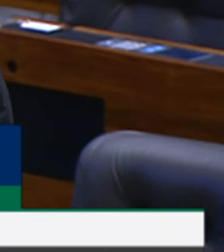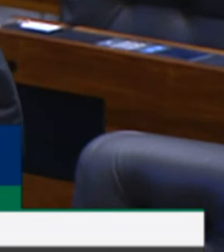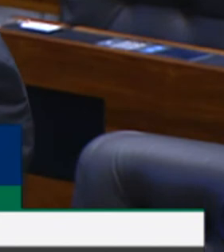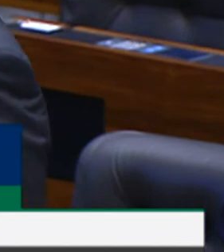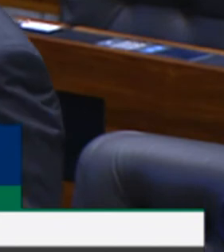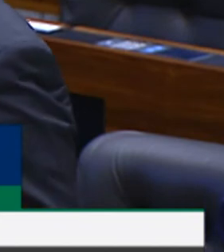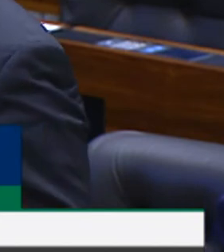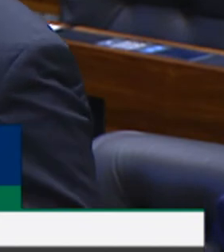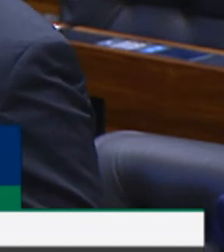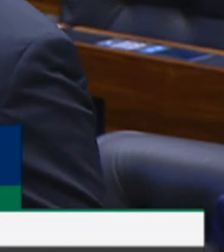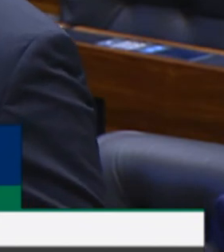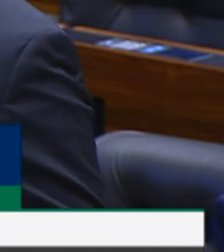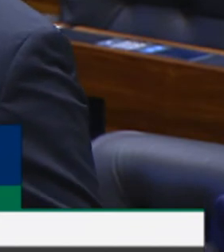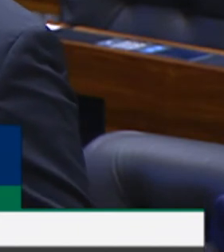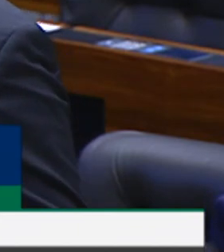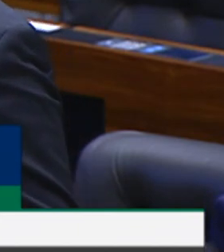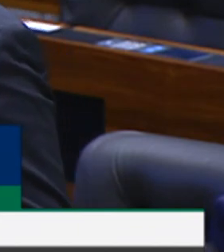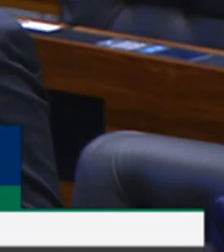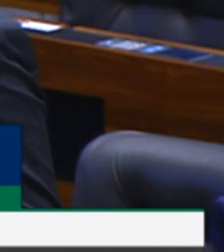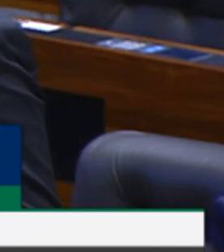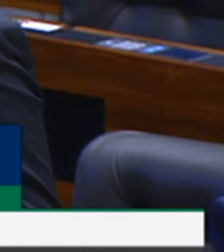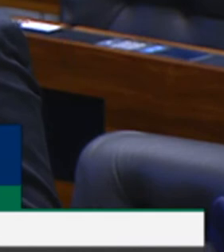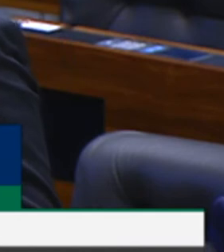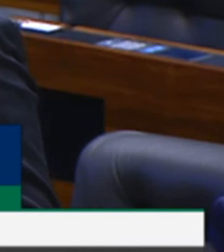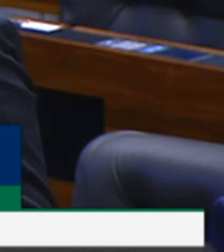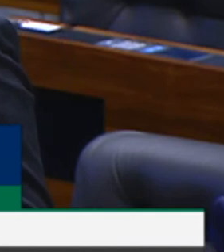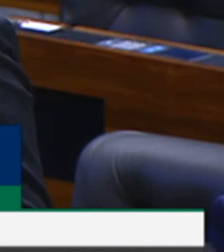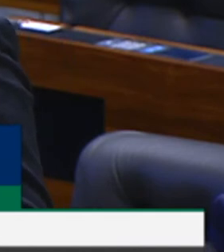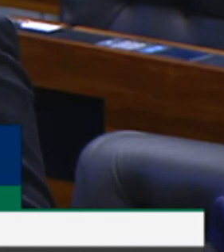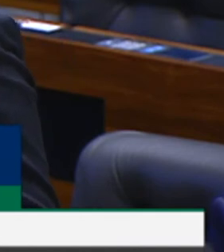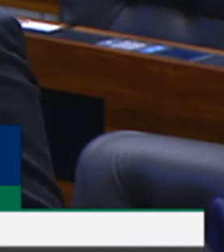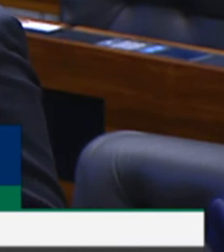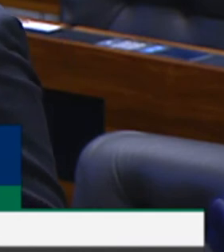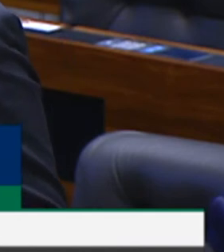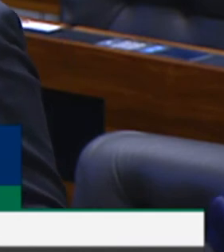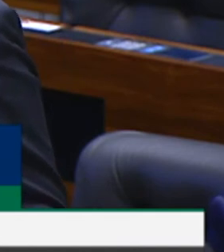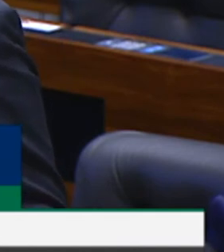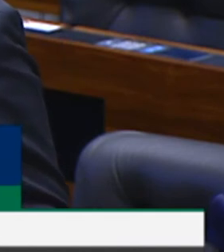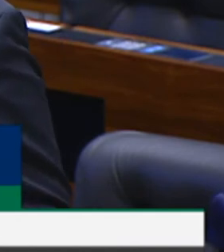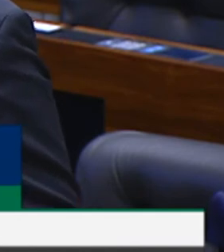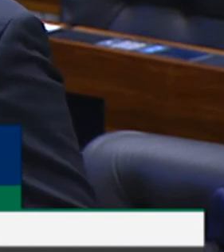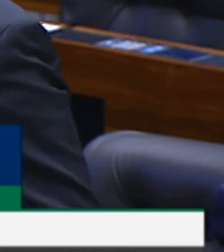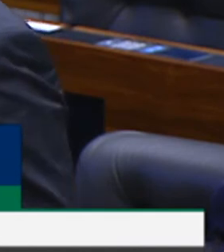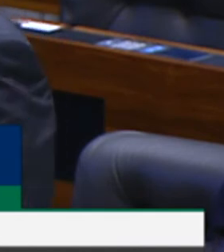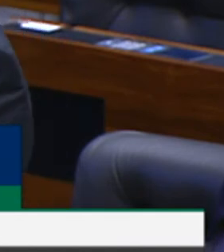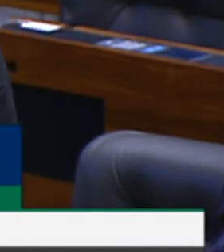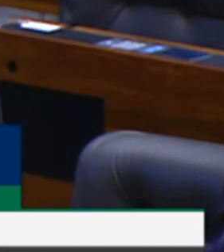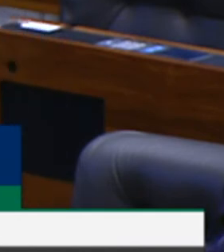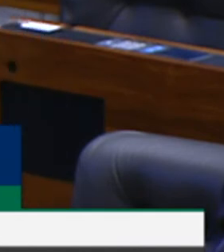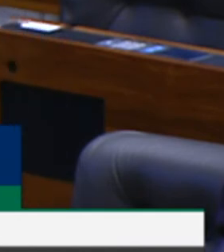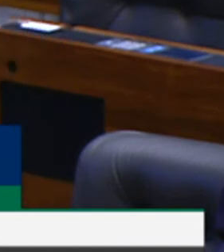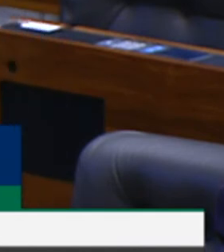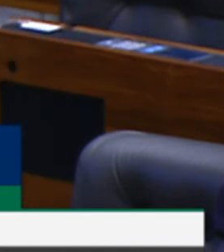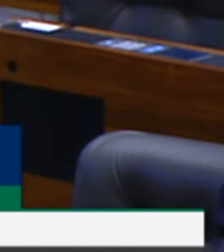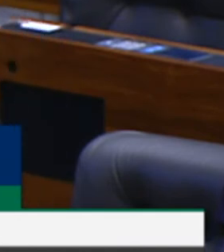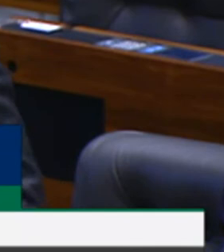APROFUNDADO, PARA QUE A GENTE POSSA ANTECIPAR, INCLUSIVE, AS INICIATIVAS QUE QUER QUE SEJA ALGUMA DEMANDA, ALGUMA MODIFICAÇÃO COM RELAÇÃO A